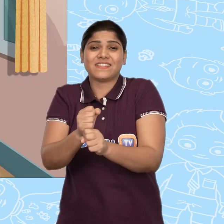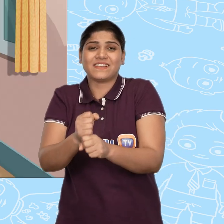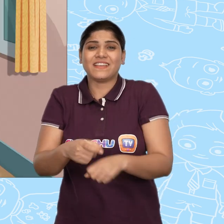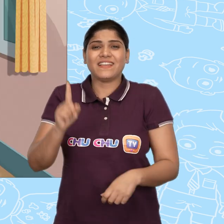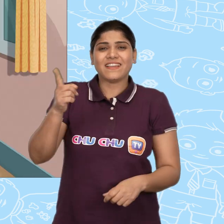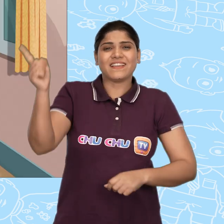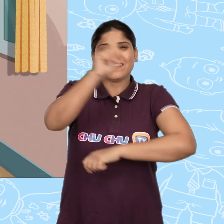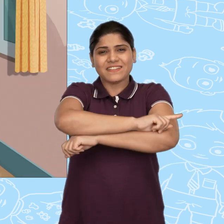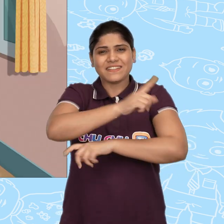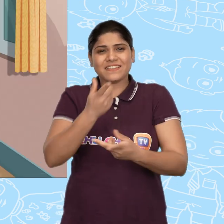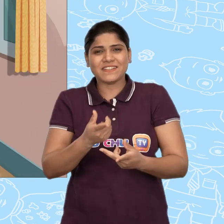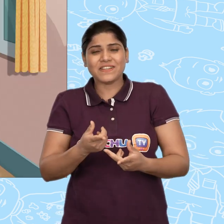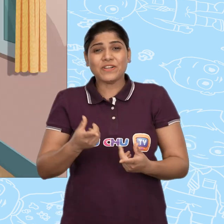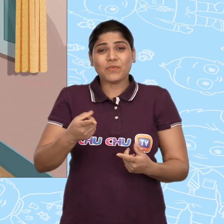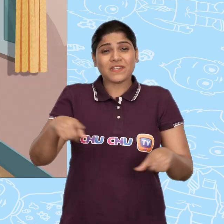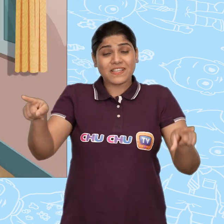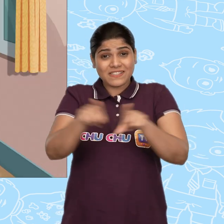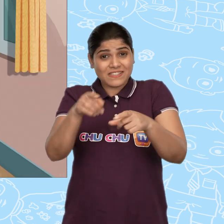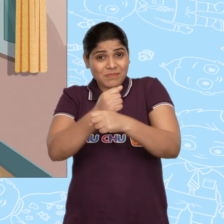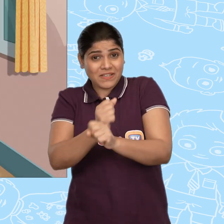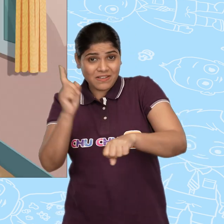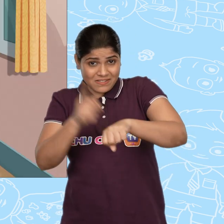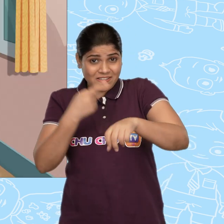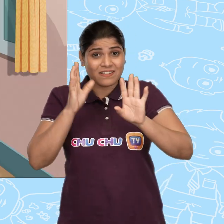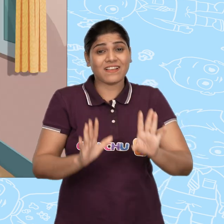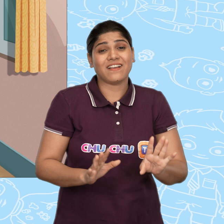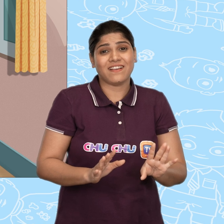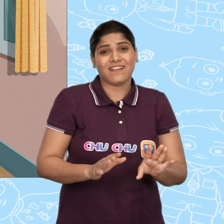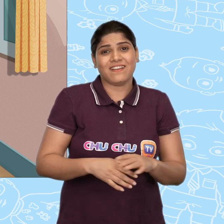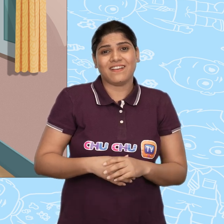और एक दिन उसे उनके जैसा बनने का मौका भी मिल गया